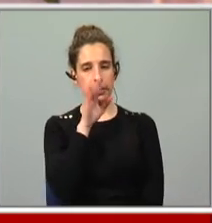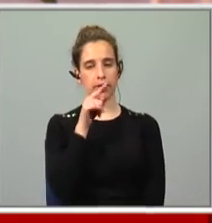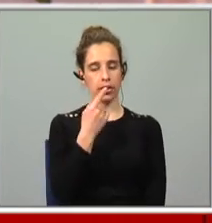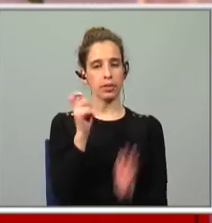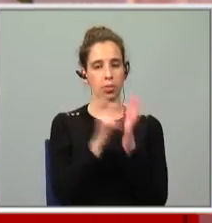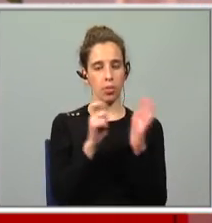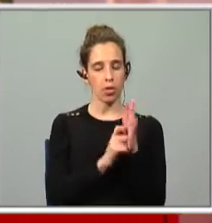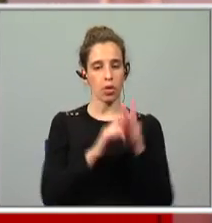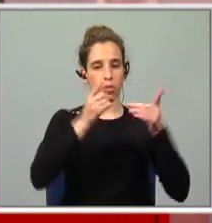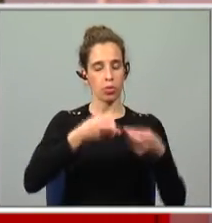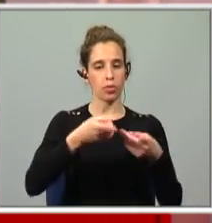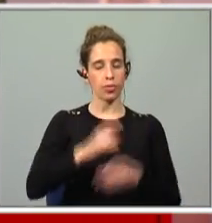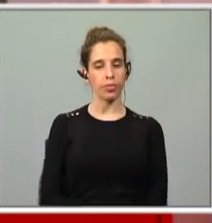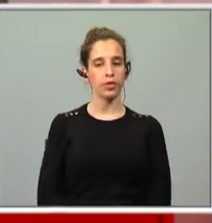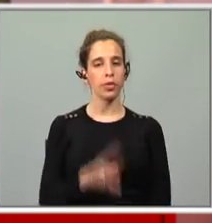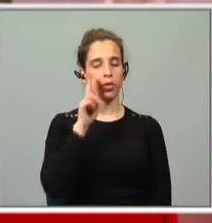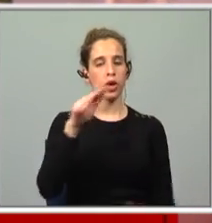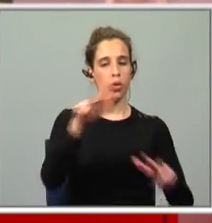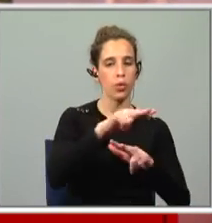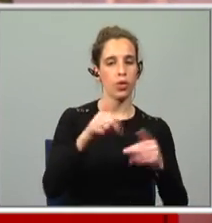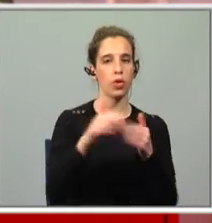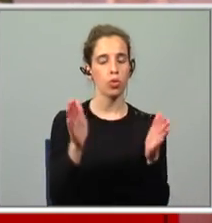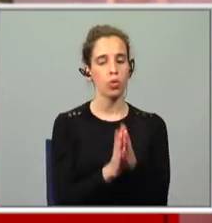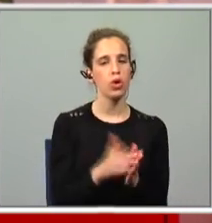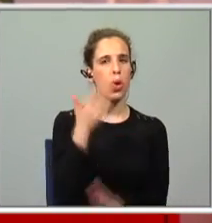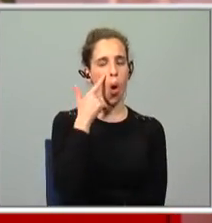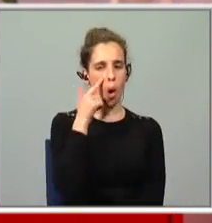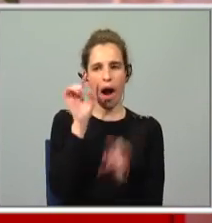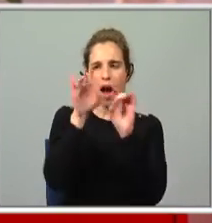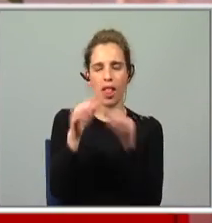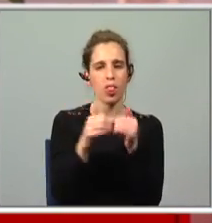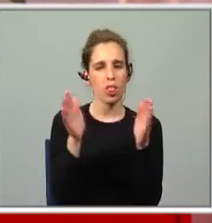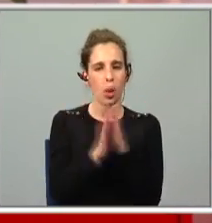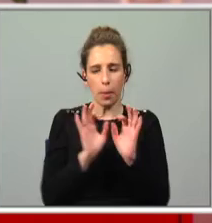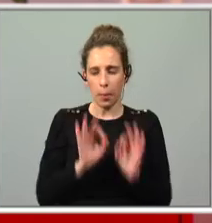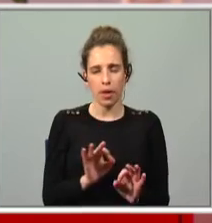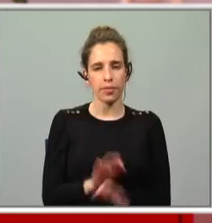Vamos iniciar podemos ver o vídeo Todo conhecer as pistas tudo certinho estar 讓我們開始我們可以觀看整個視頻知道斜坡一切都很好